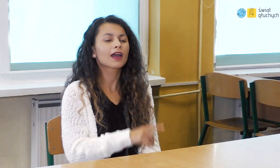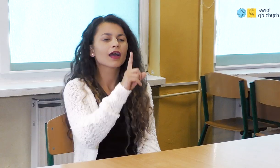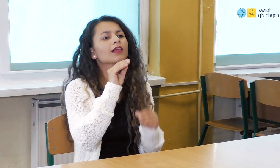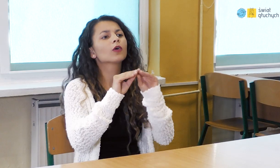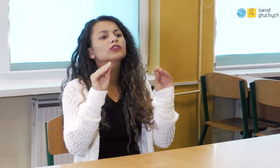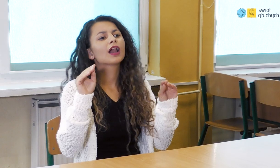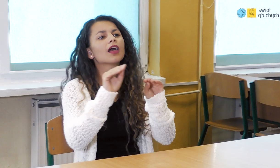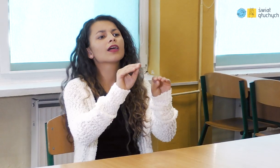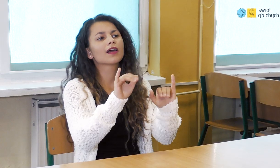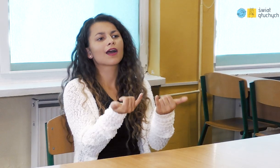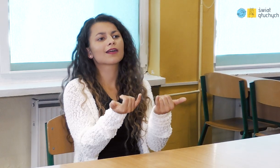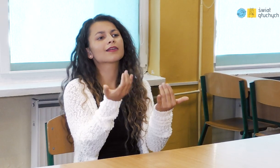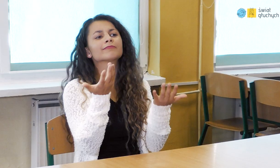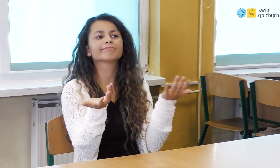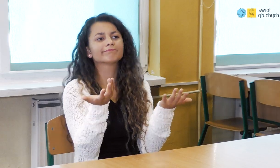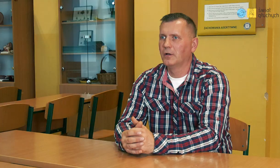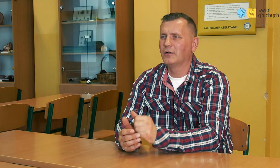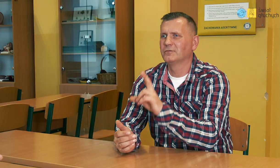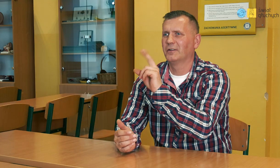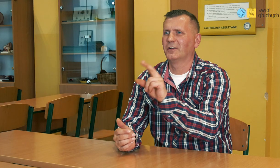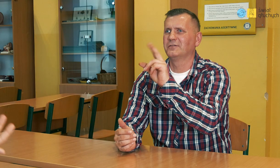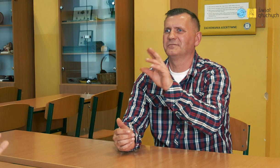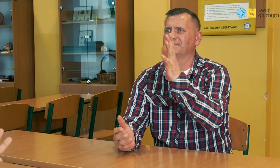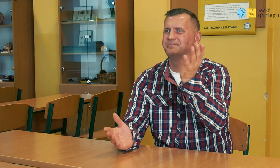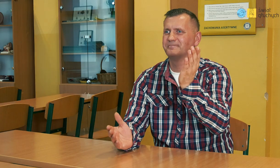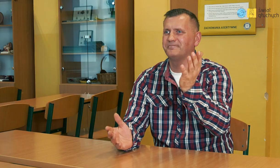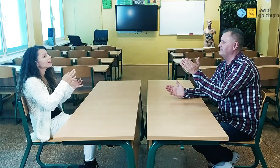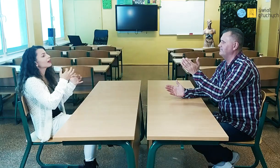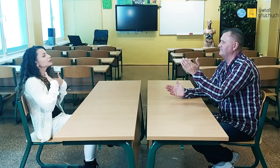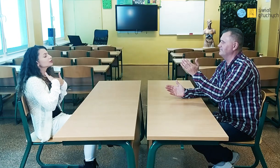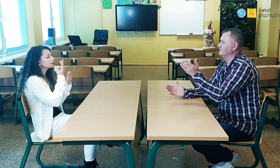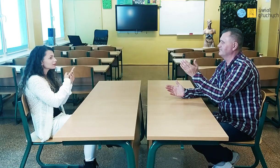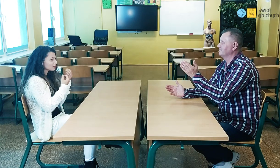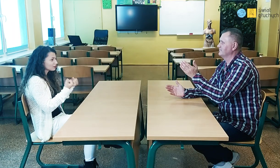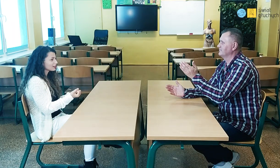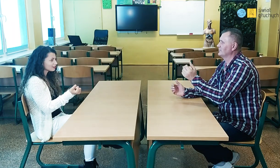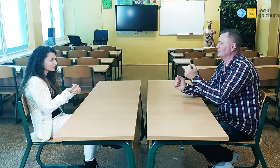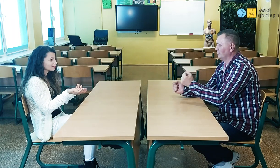Nauczyciele jak Cię uczyli? Mówili. Ciężko Ci czytać?